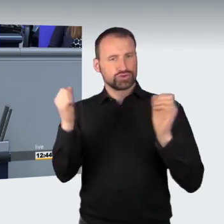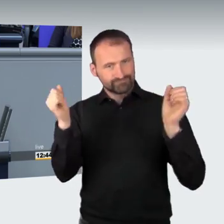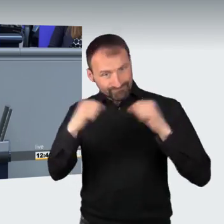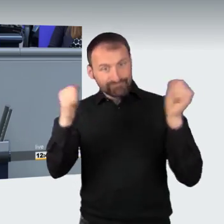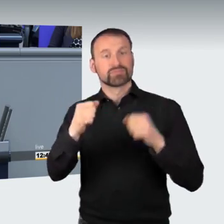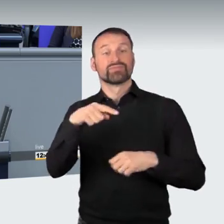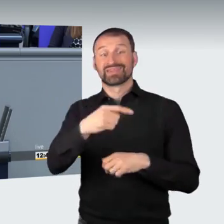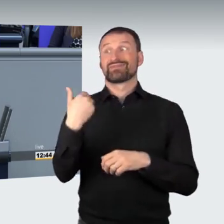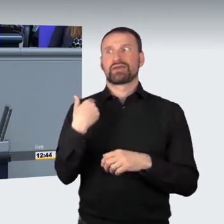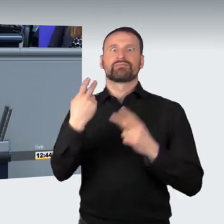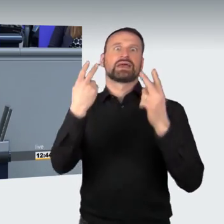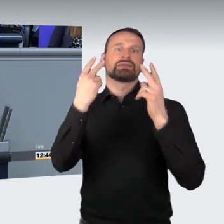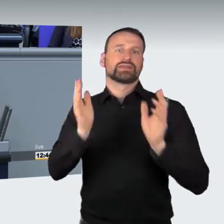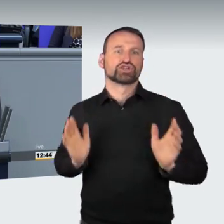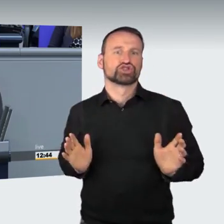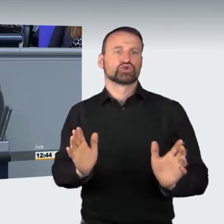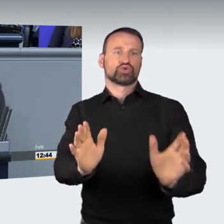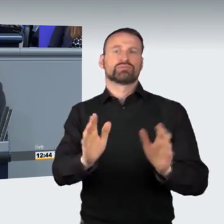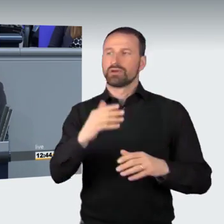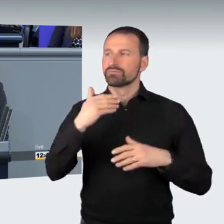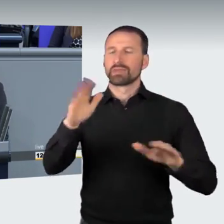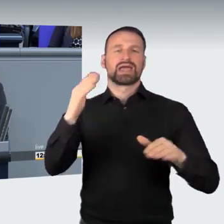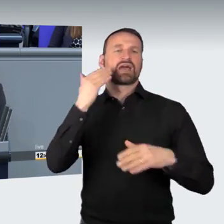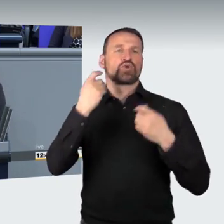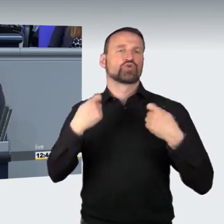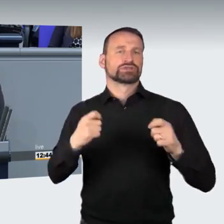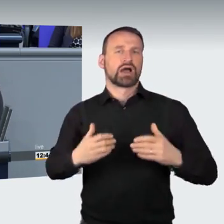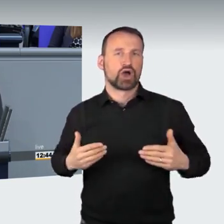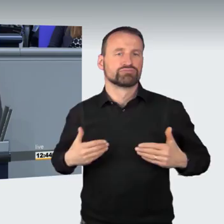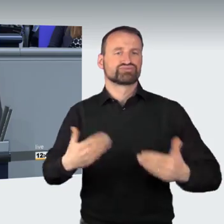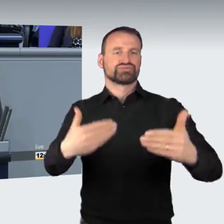dass wir uns in der Koalition mit unserem Koalitionspartner nicht einigen konnten.